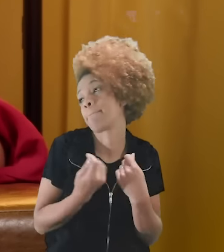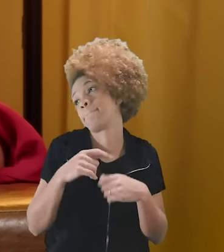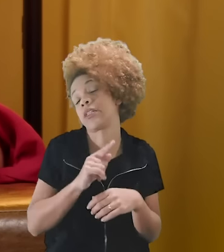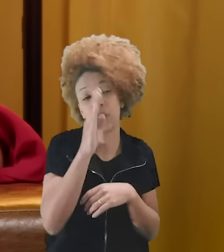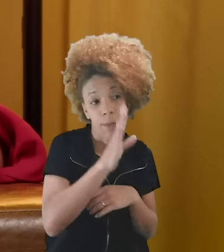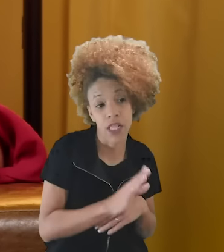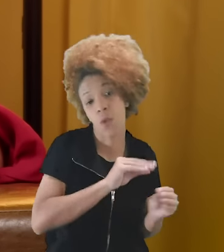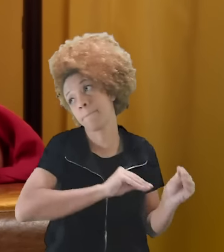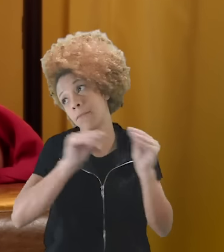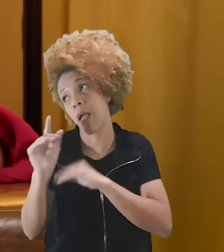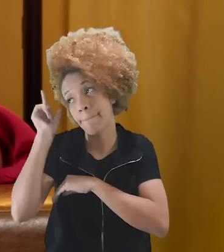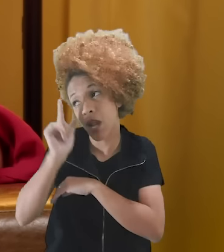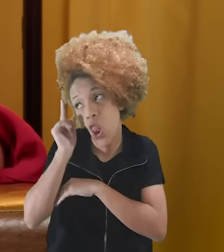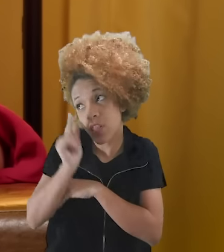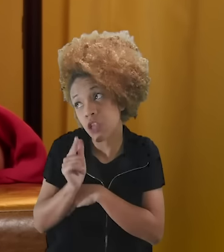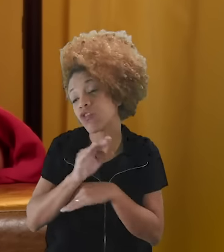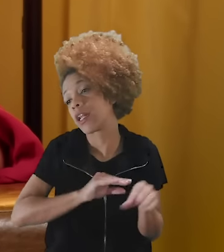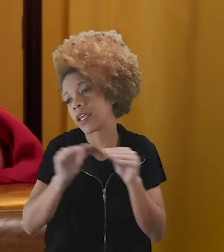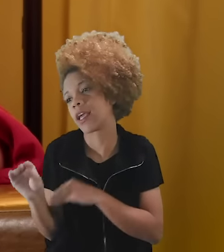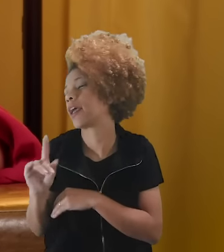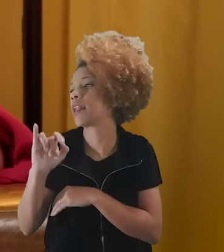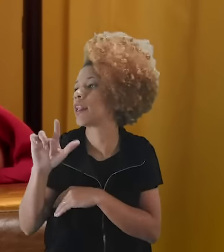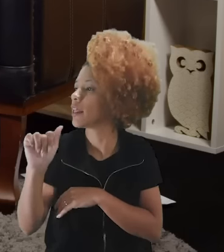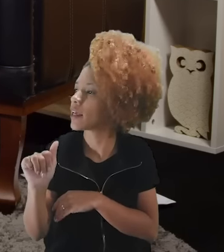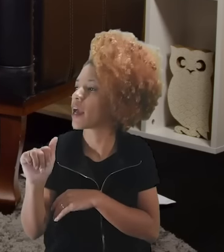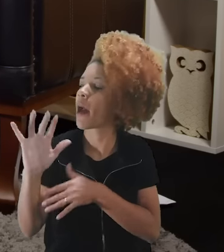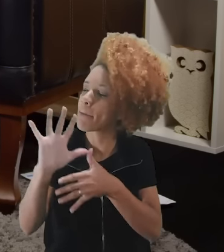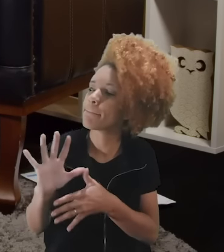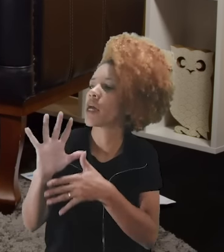e morar em Los Angeles para jogar a liga América né liga das Américas então tudo muda na sua vida